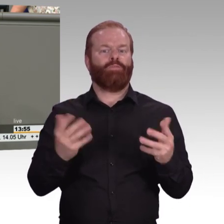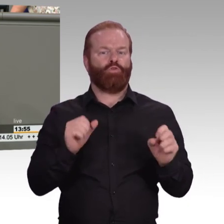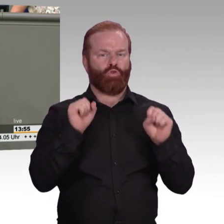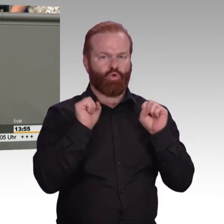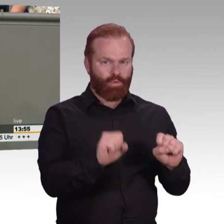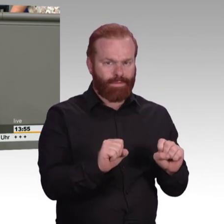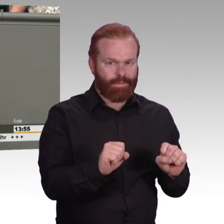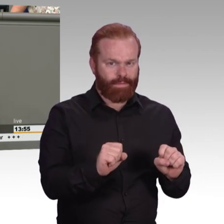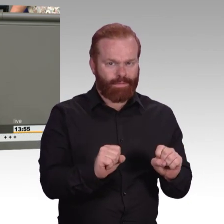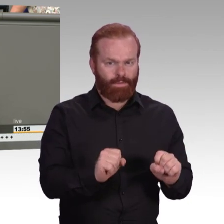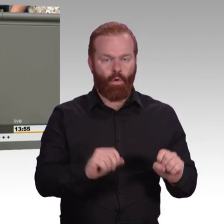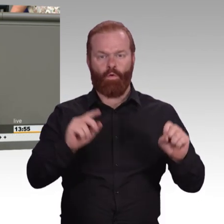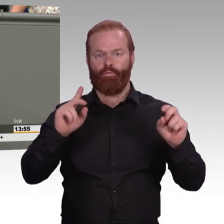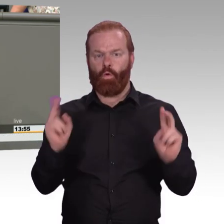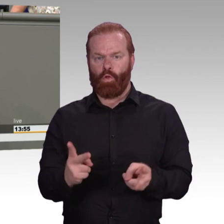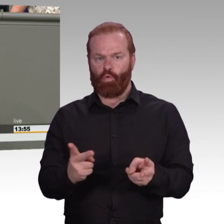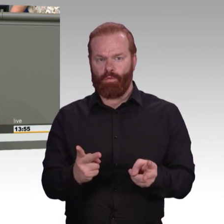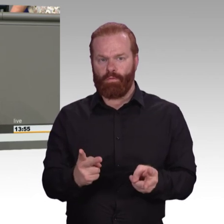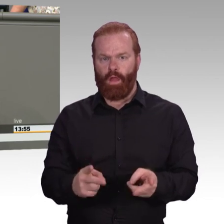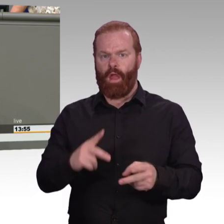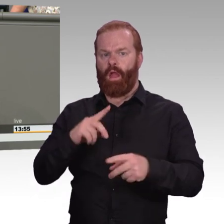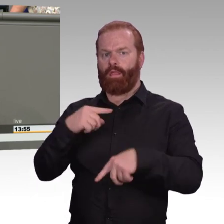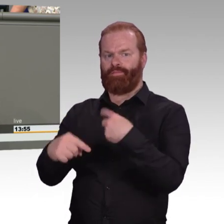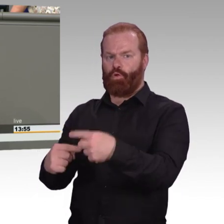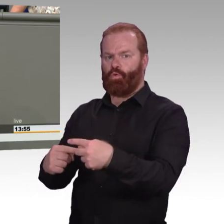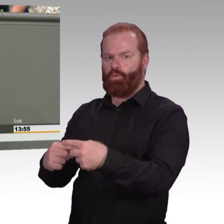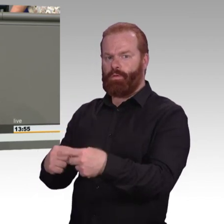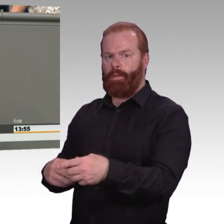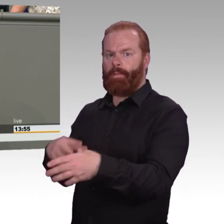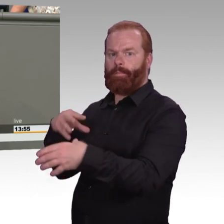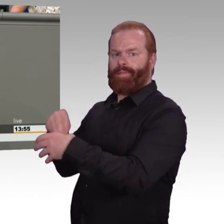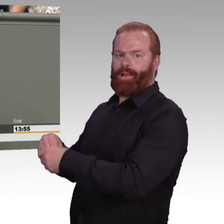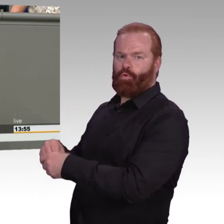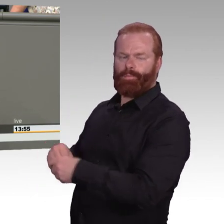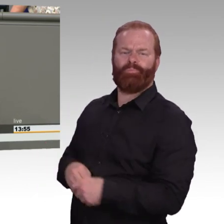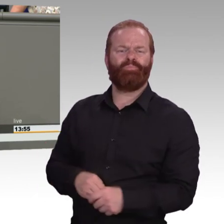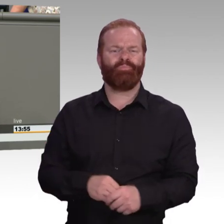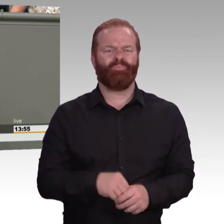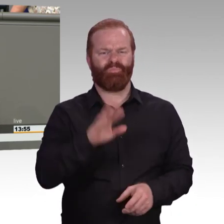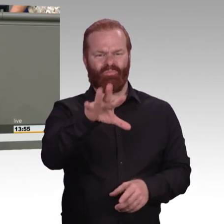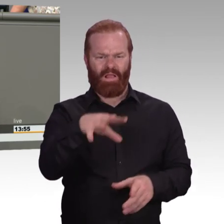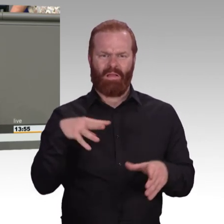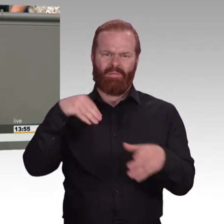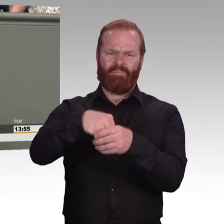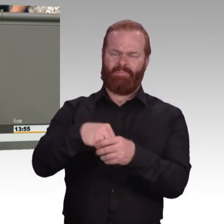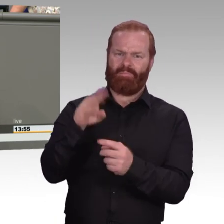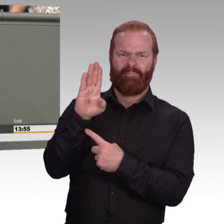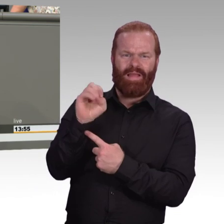Ein Kind muss nämlich erfahren und erlebt haben, dass seine Meinung, seine Rede eine Wirkung hat, damit es sich eben im Ernstfall auch an Erwachsene wendet,